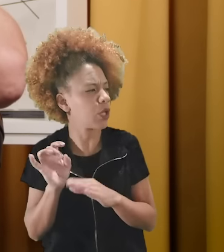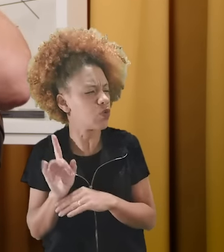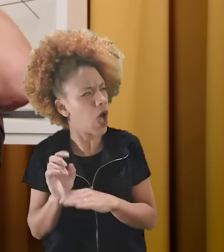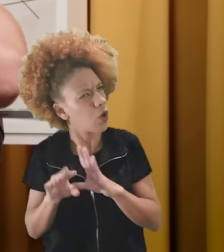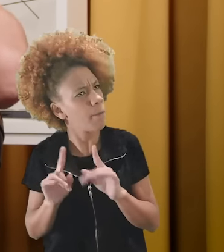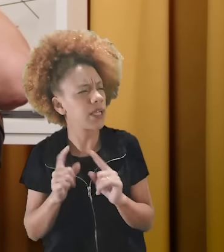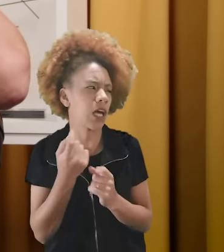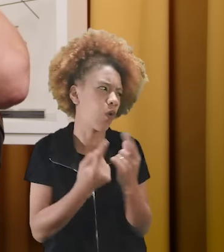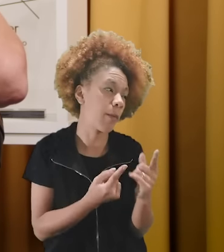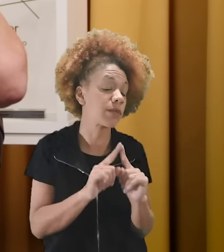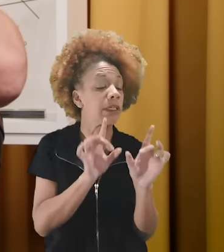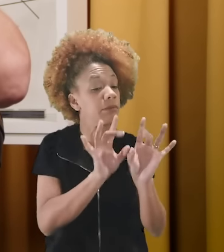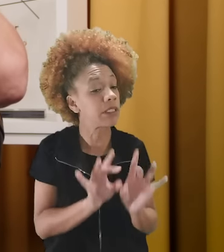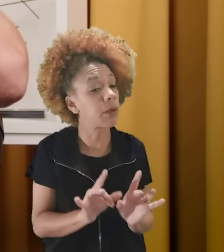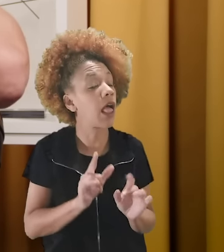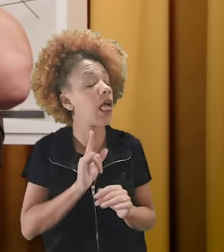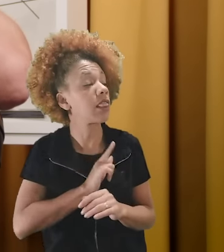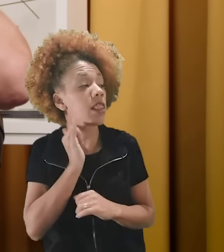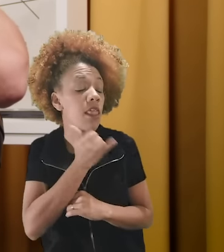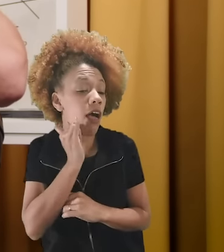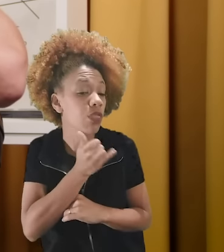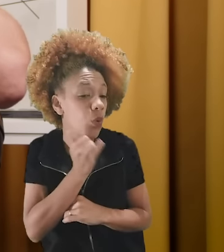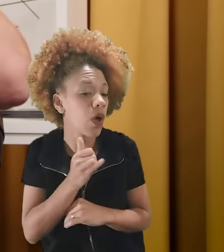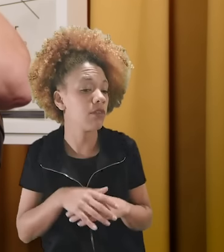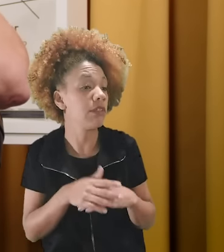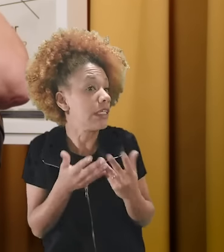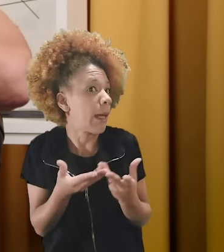só a Globo algumas emissoras mas especialmente a Globo tá colocando narradoras para narrar E aí